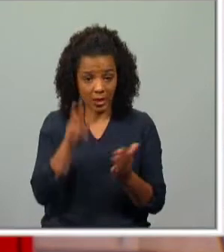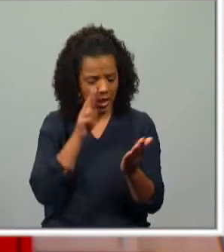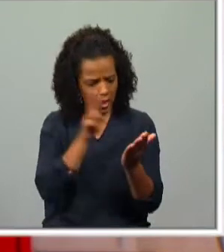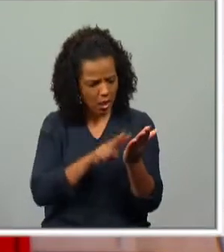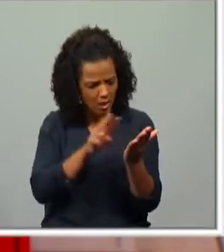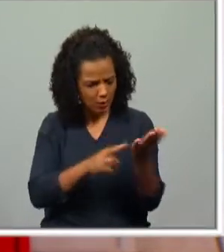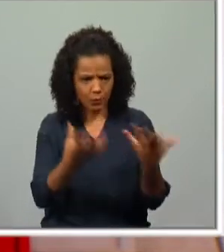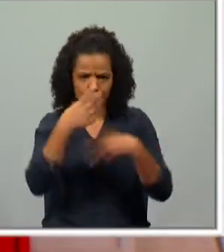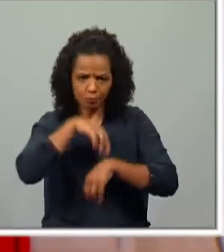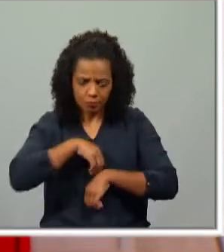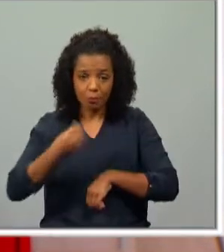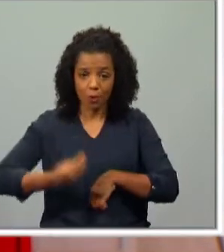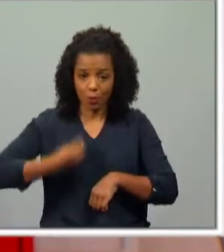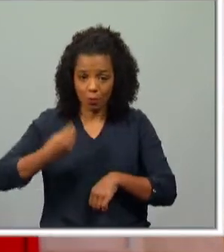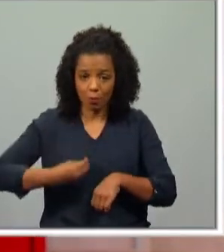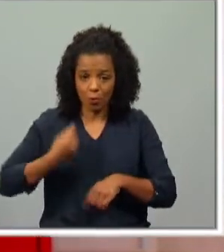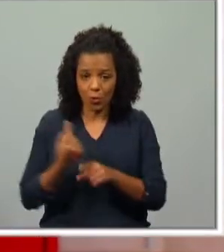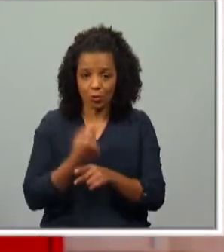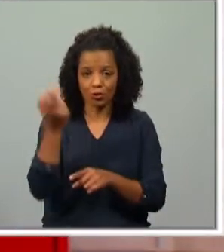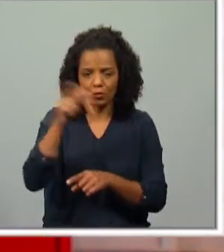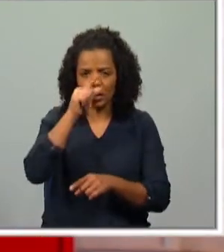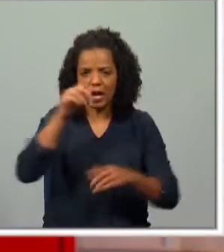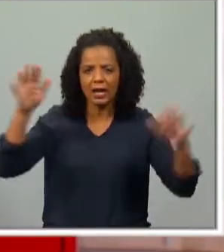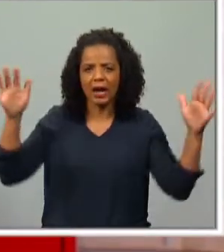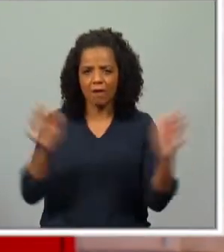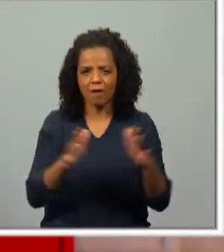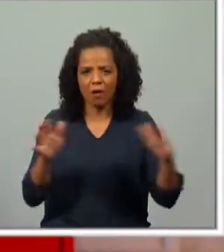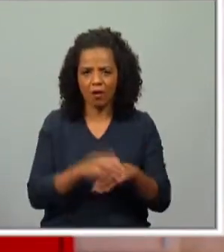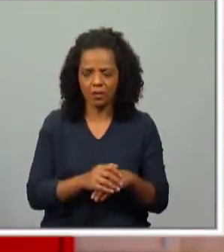preocupa-se tal forma com aquilo que aconteceu a gaivota que procurava 非常關心什麼我要找的海鷗發生了